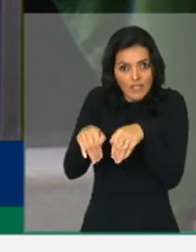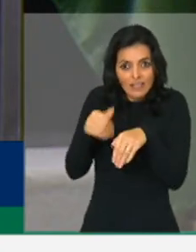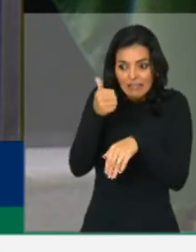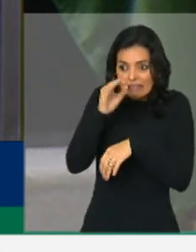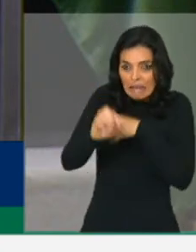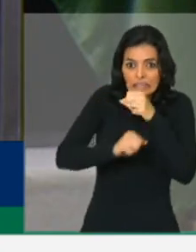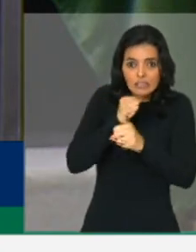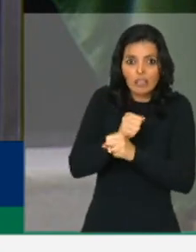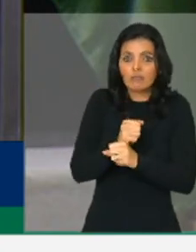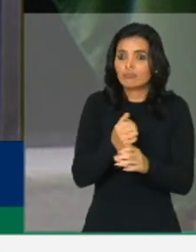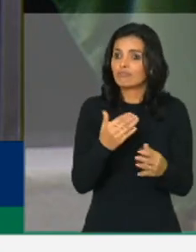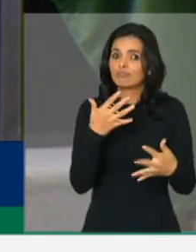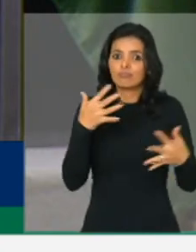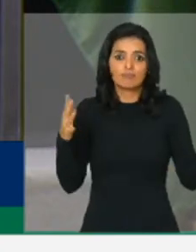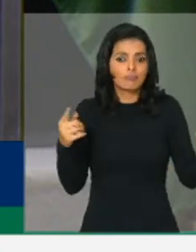DESENVOLVIMENTO REGIONAL NO